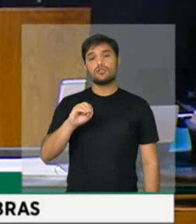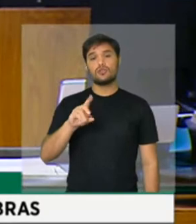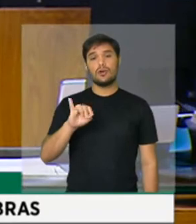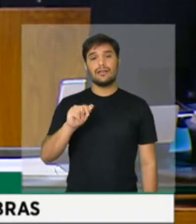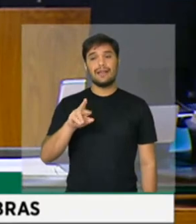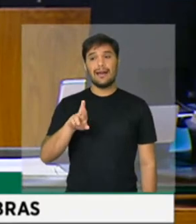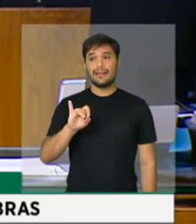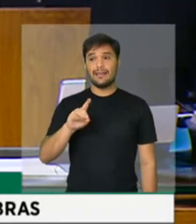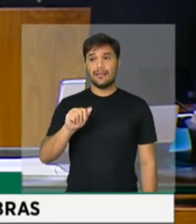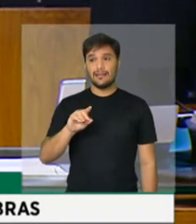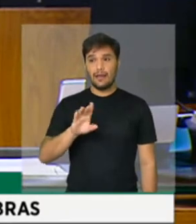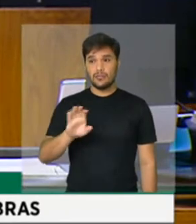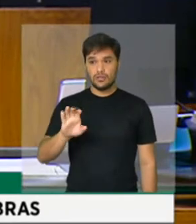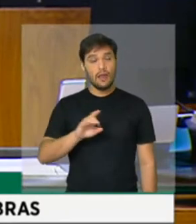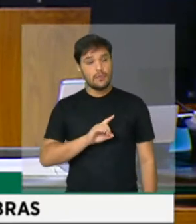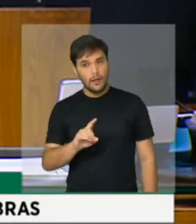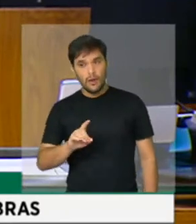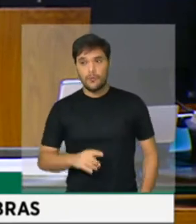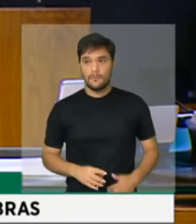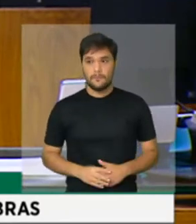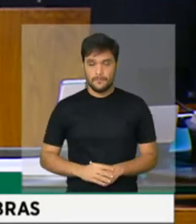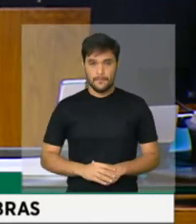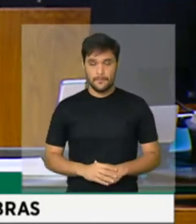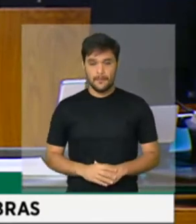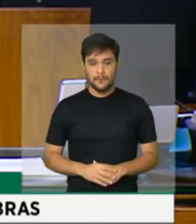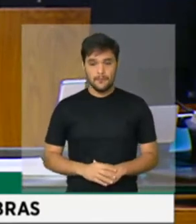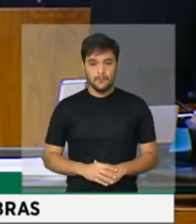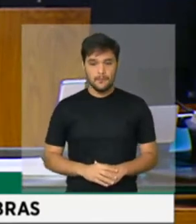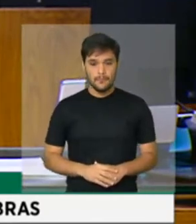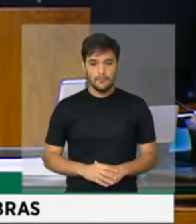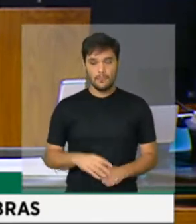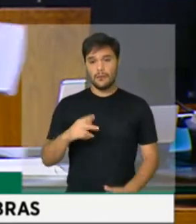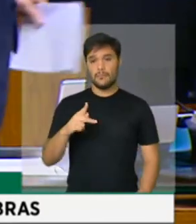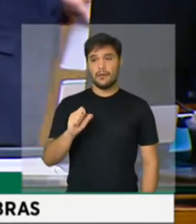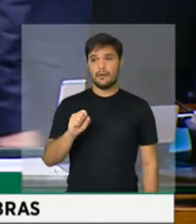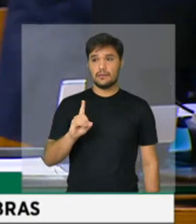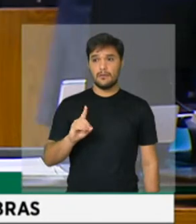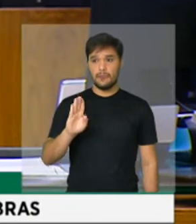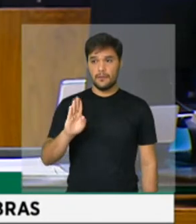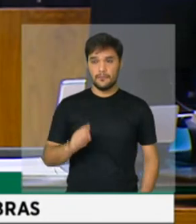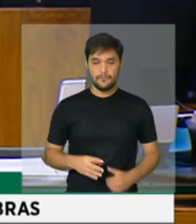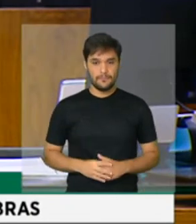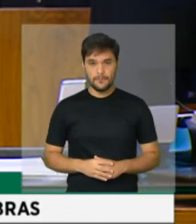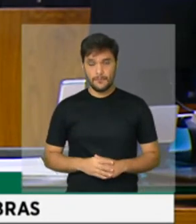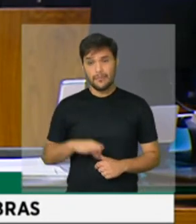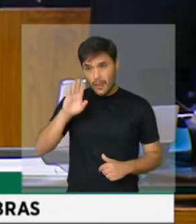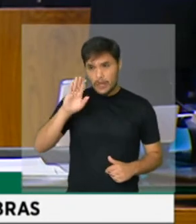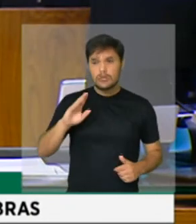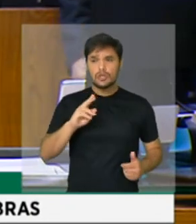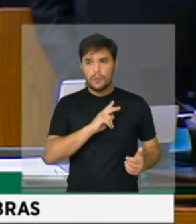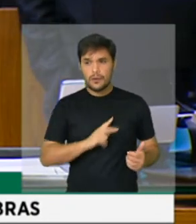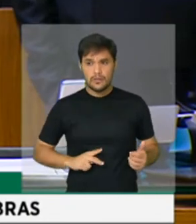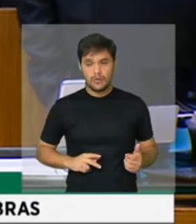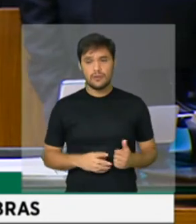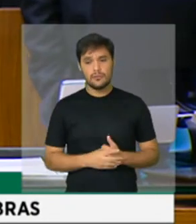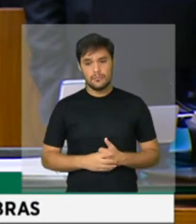NÃO? NÃO. REPUBLICANOS NÃO. SOLIDARIEDADE... SOLIDARIEDADE NÃO. -- [DEPUTADO]: PSDB, SR. PRESIDENTE. -- [PRESIDENTE]: PSDB.